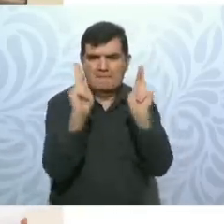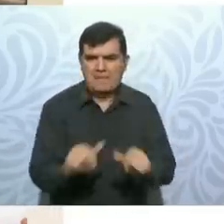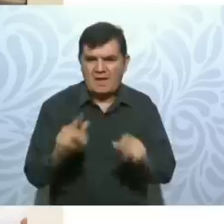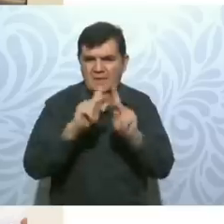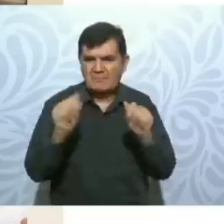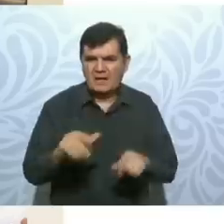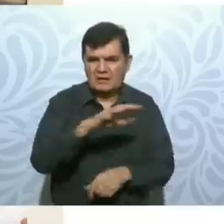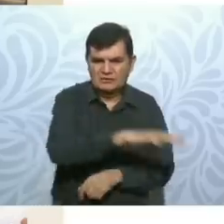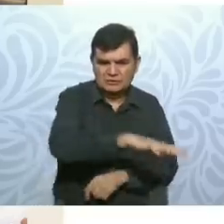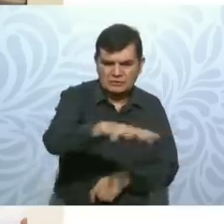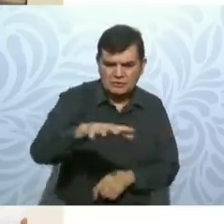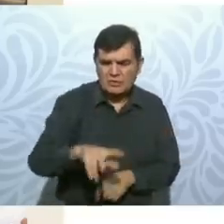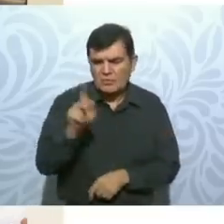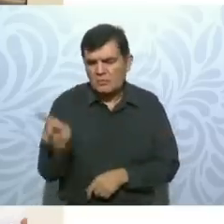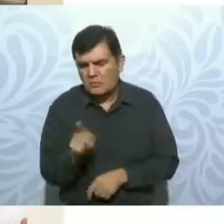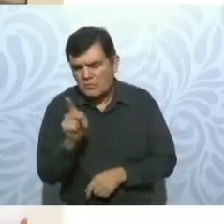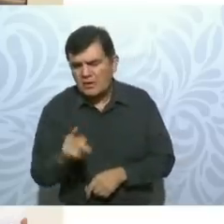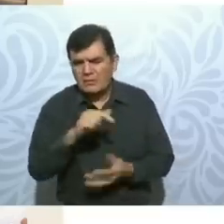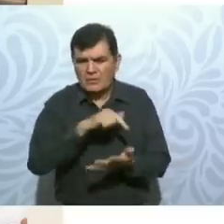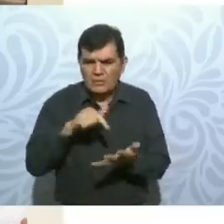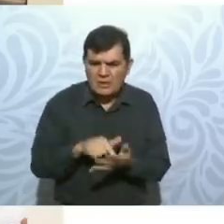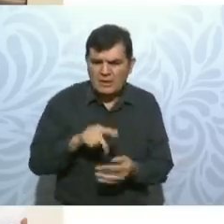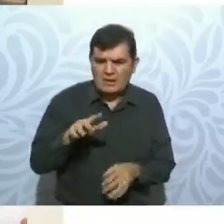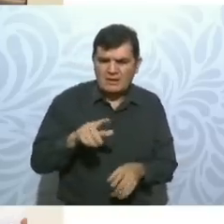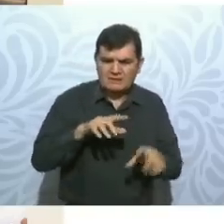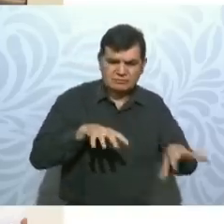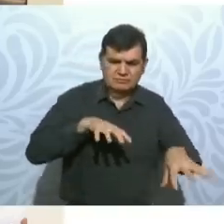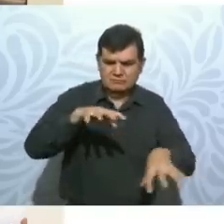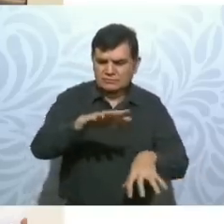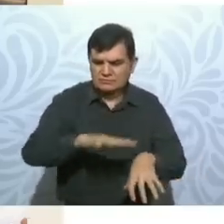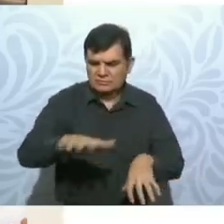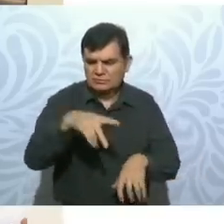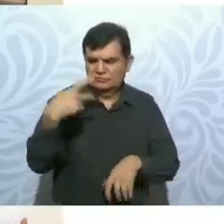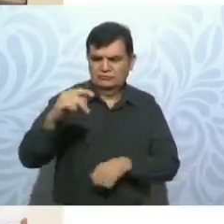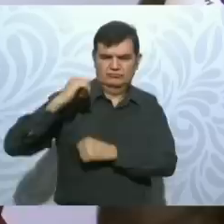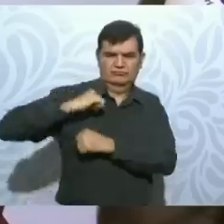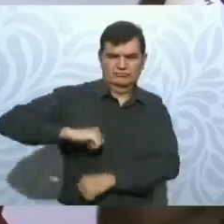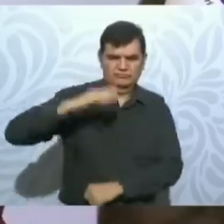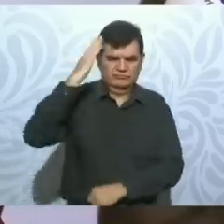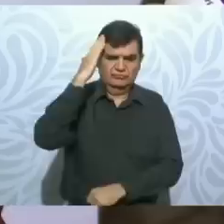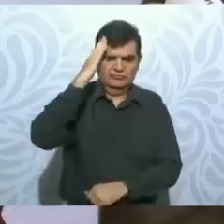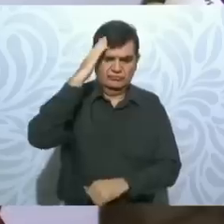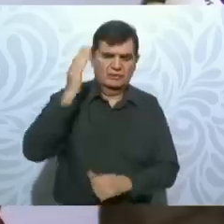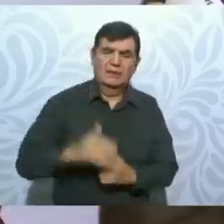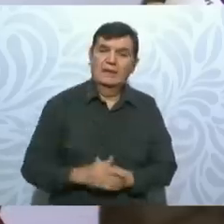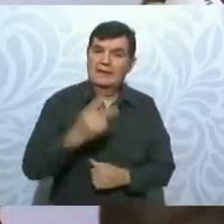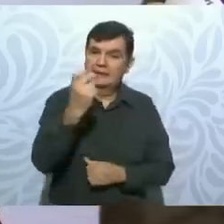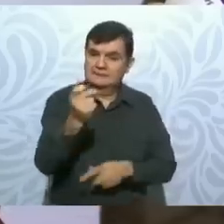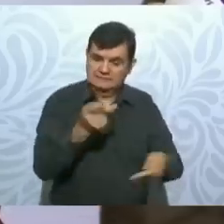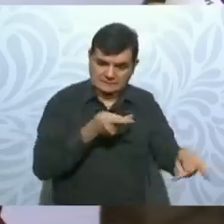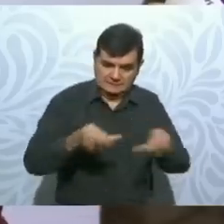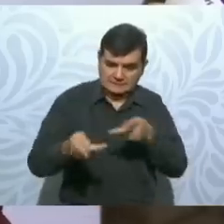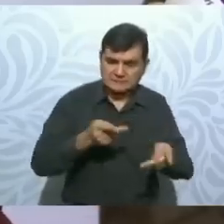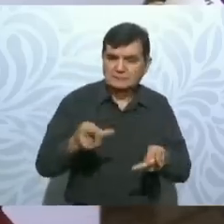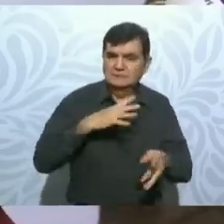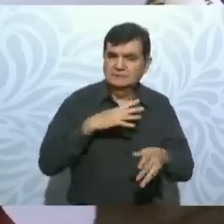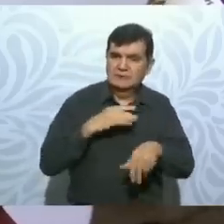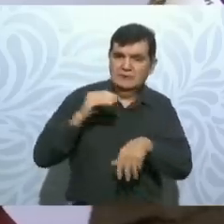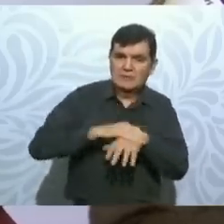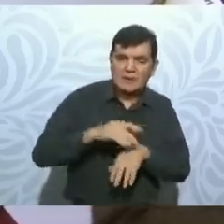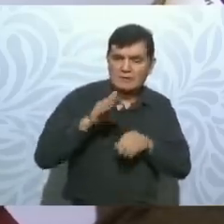comunidades barrios que están Bajo su jurisdicción esta estrategia llegará a cada Rincón del país y